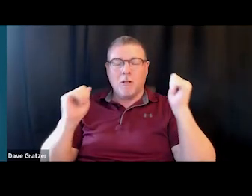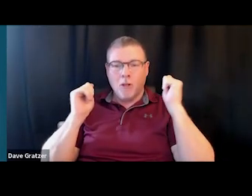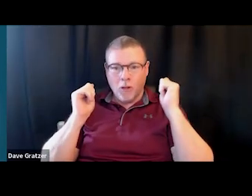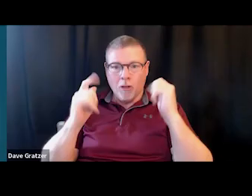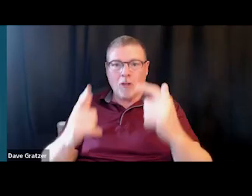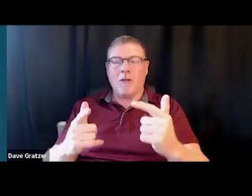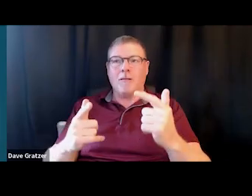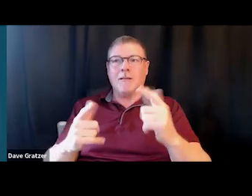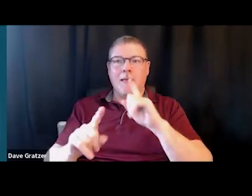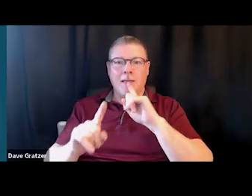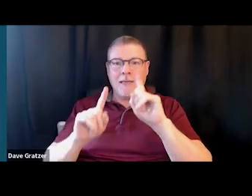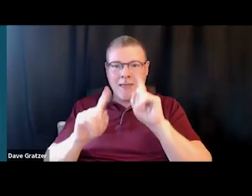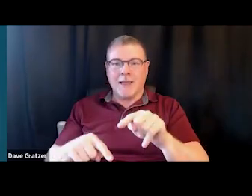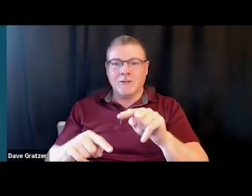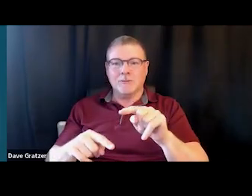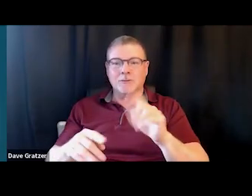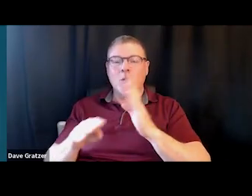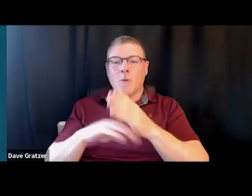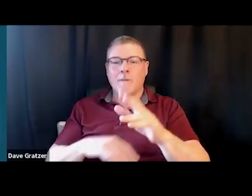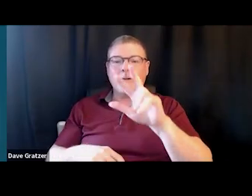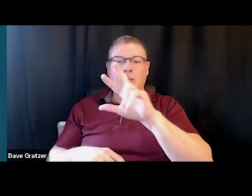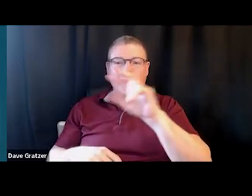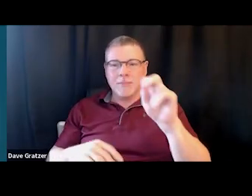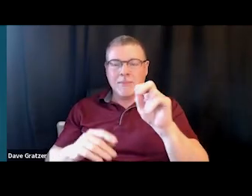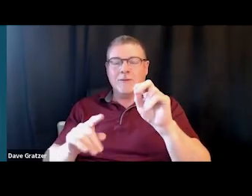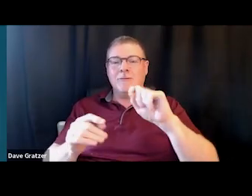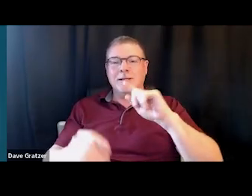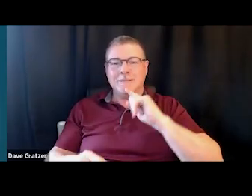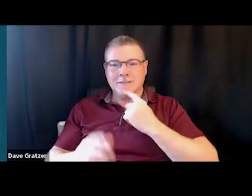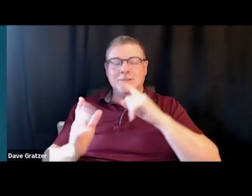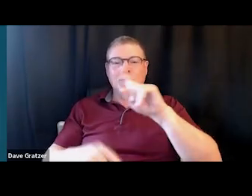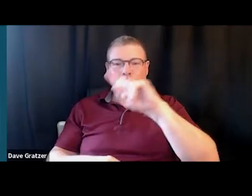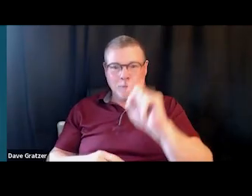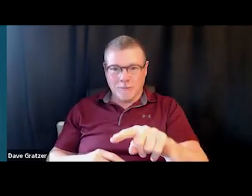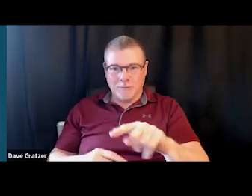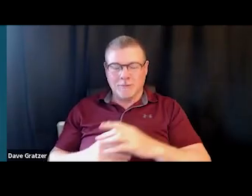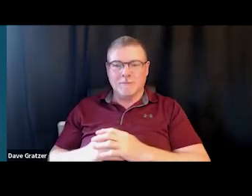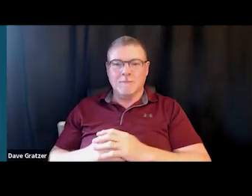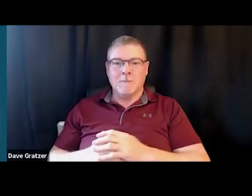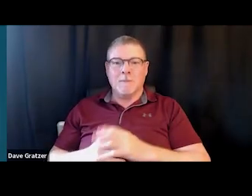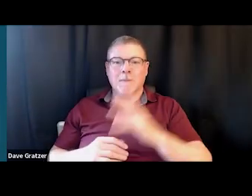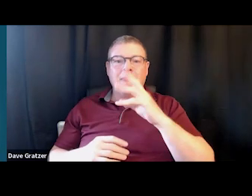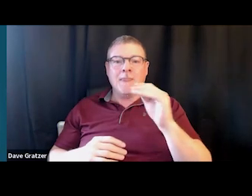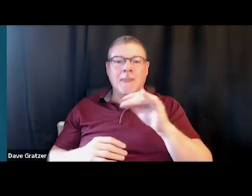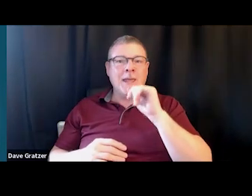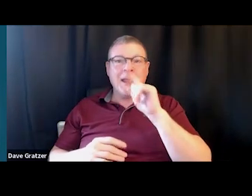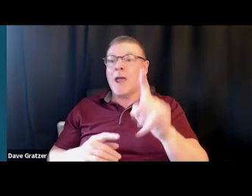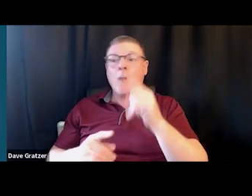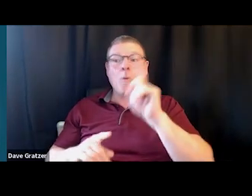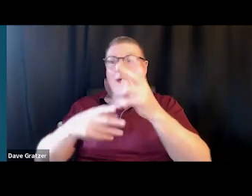han respondido a más de 30 preguntas sustantivas, que no son solo: "¿Dónde puedo obtener las diapositivas?",